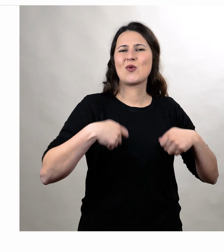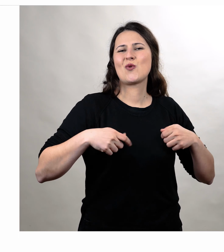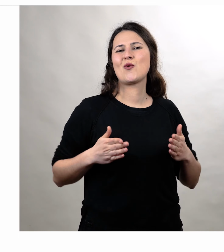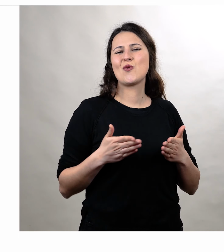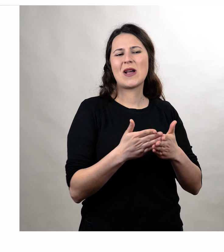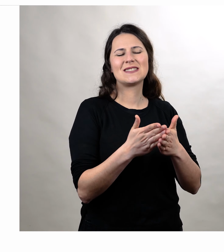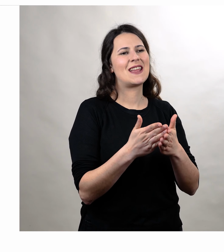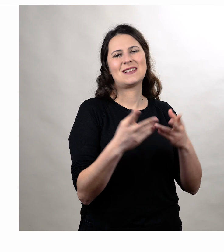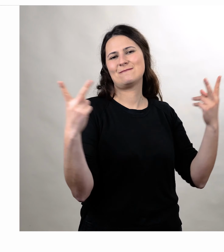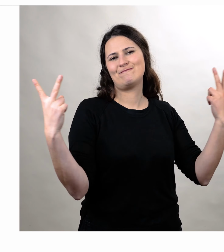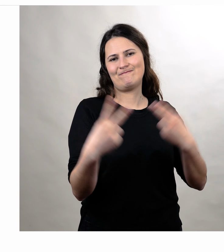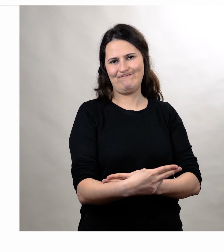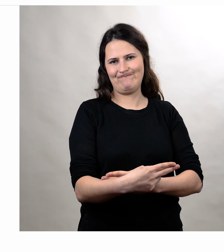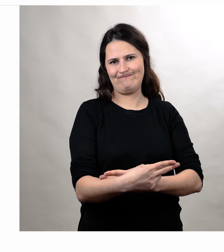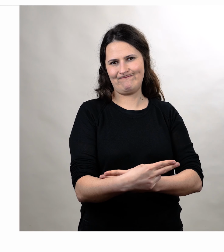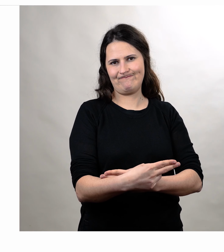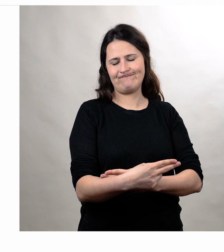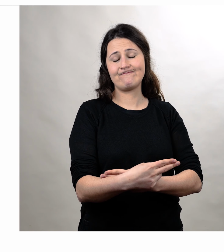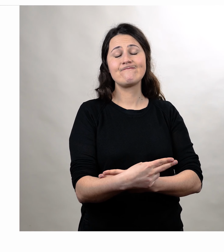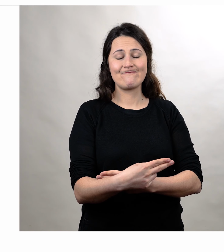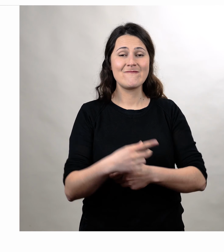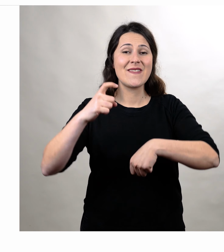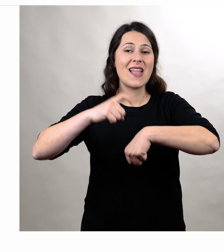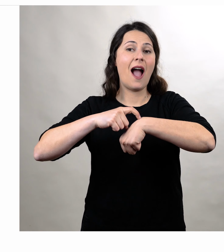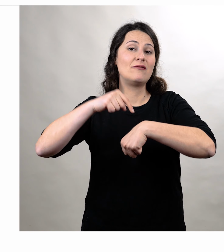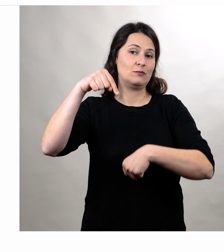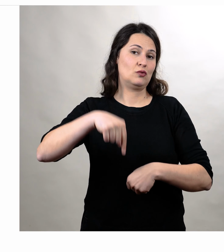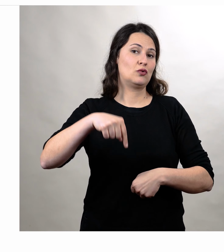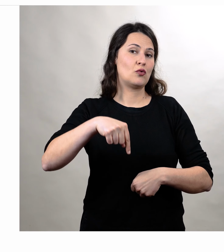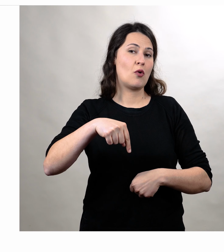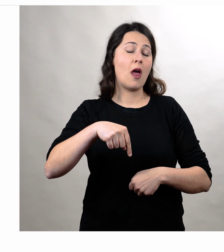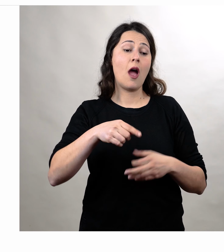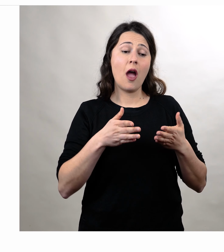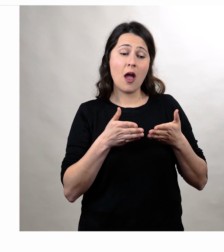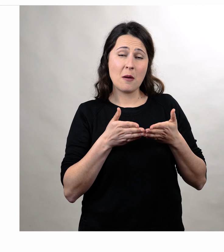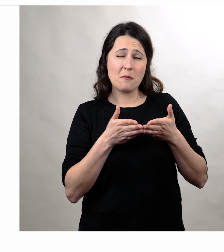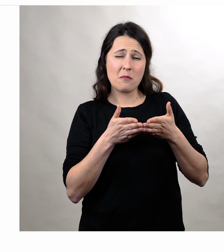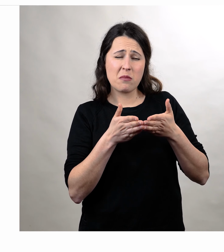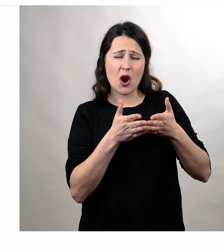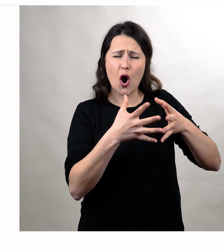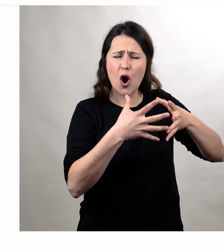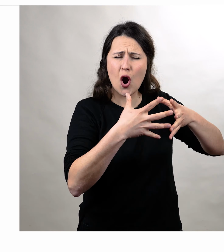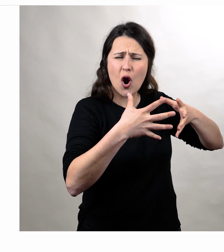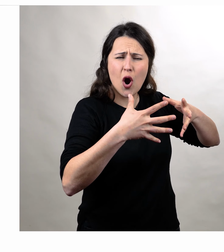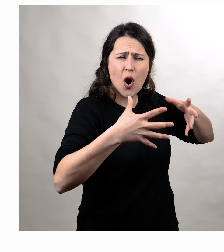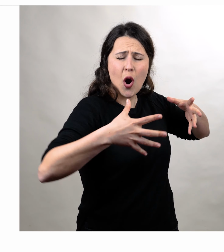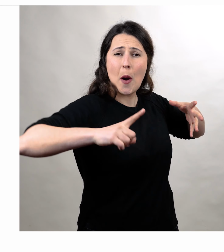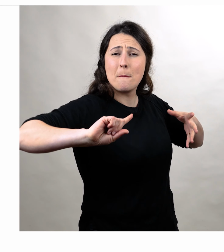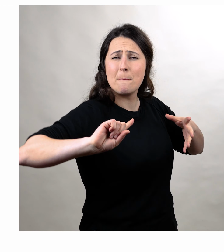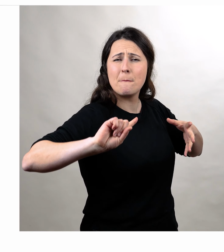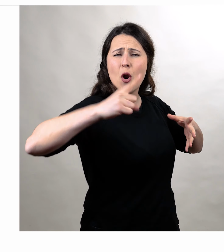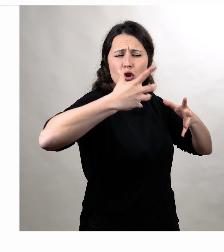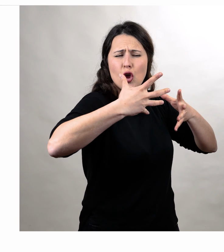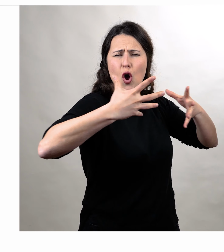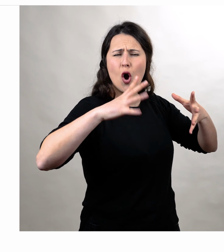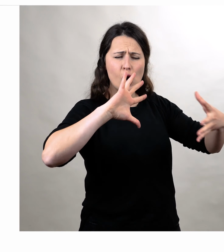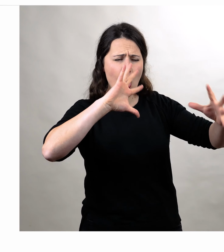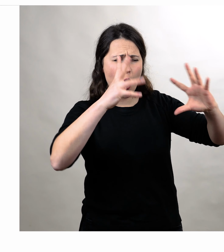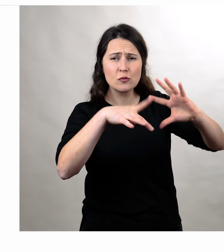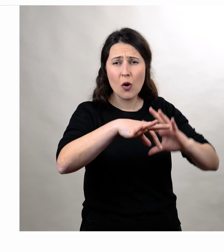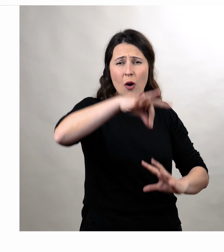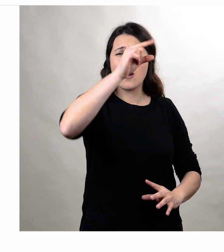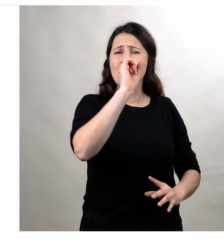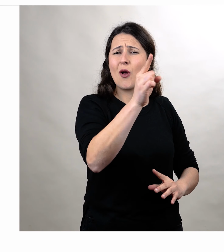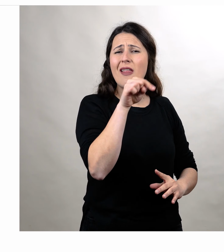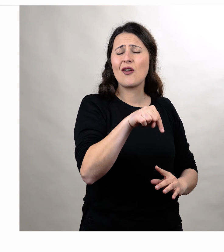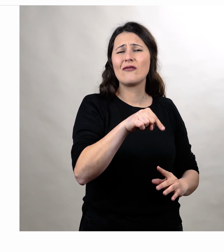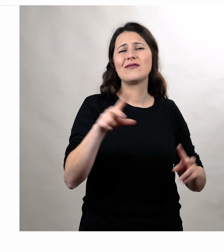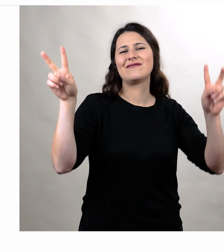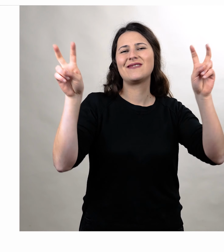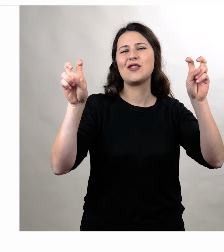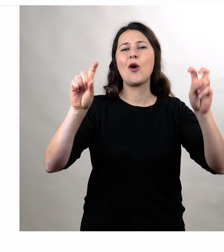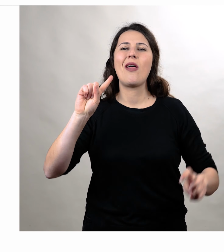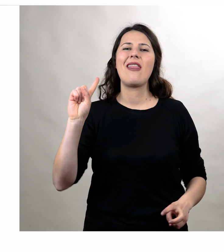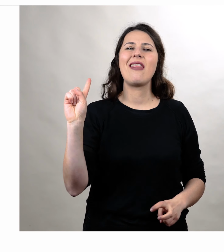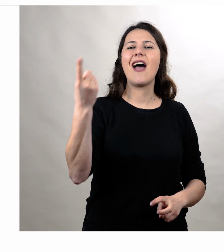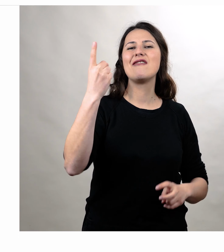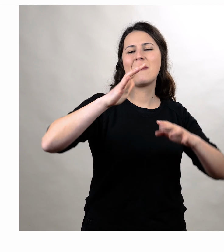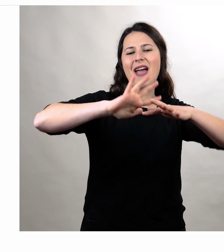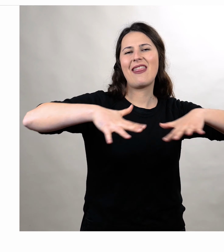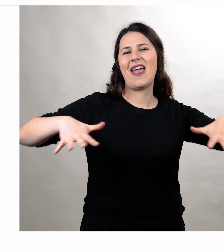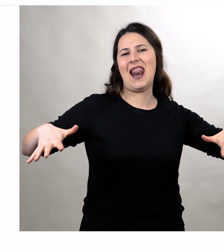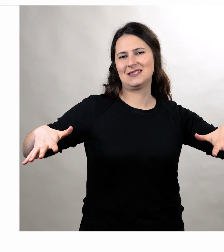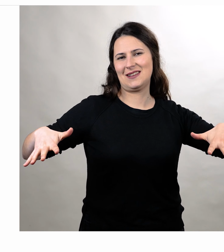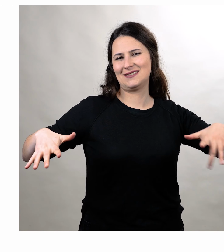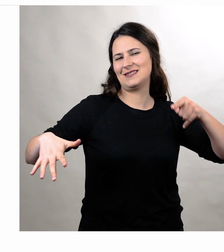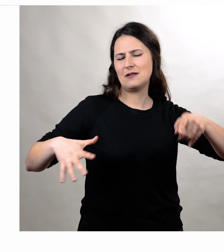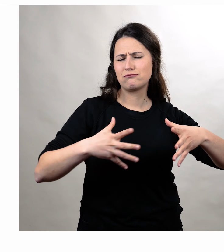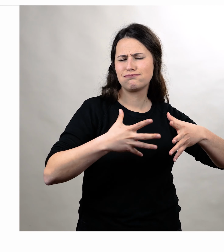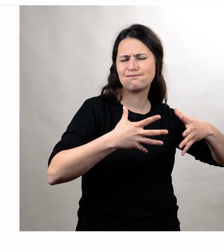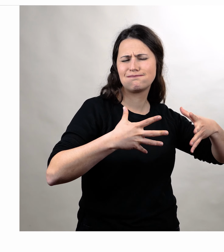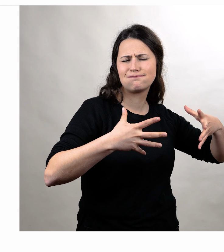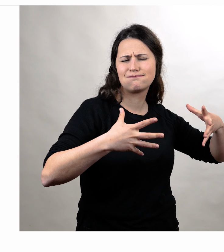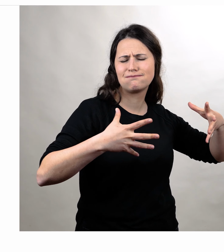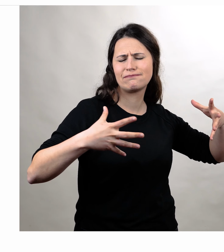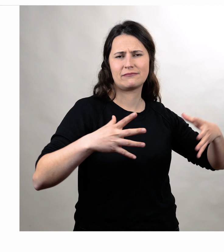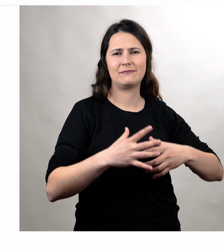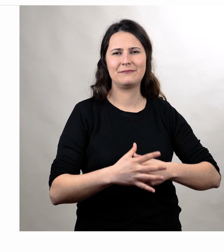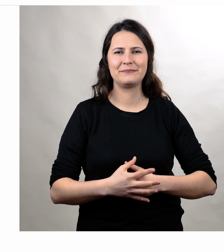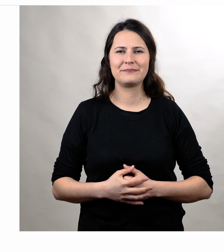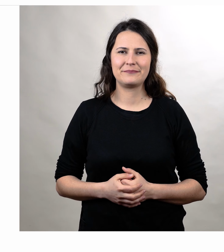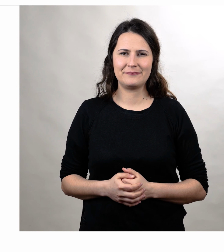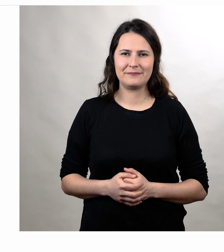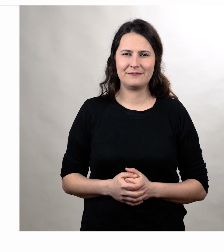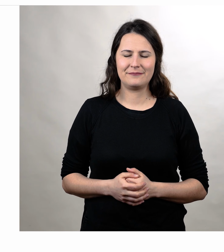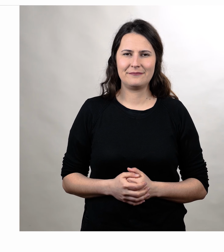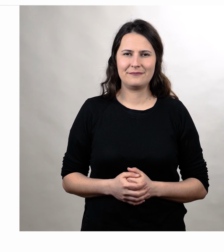Αυτή τη στιγμή το μεγαλύτερο πλοίο κρουαζιέρας στον κόσμο είναι το «Θαύμα των Θαλασσών».